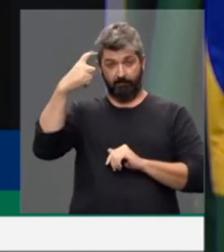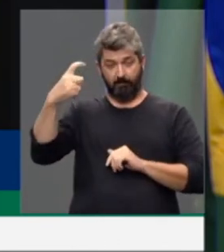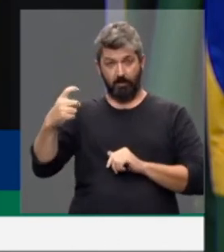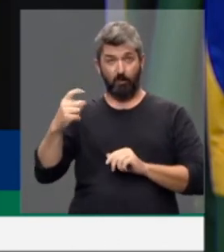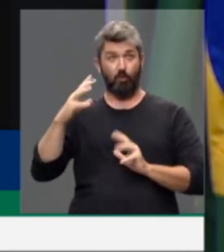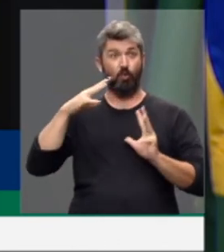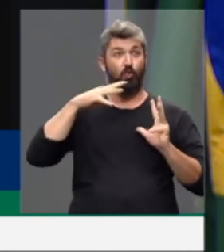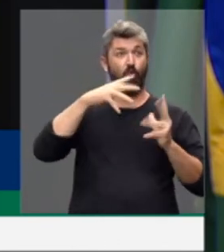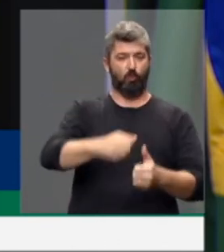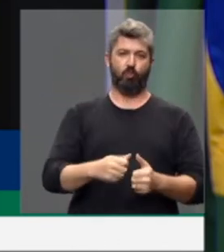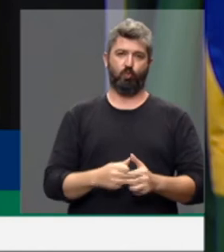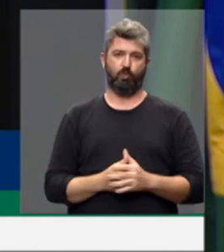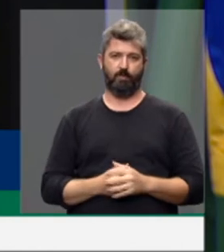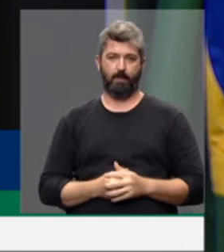FALANDO DE UM PAÍS COM UM DOS MAIORES ÍNDICES DE